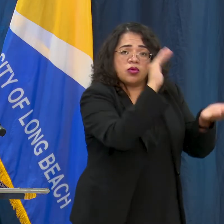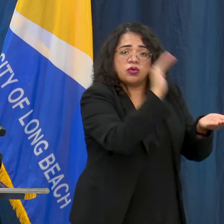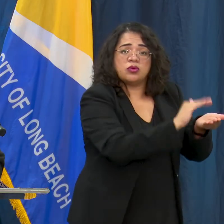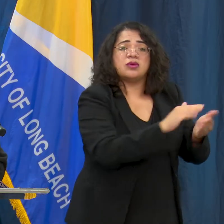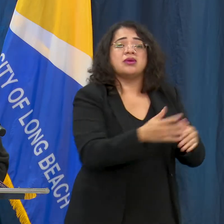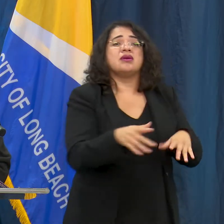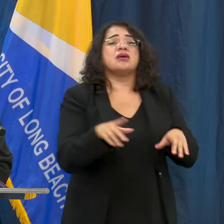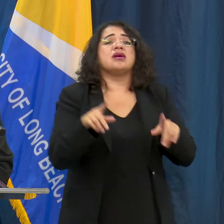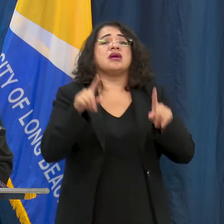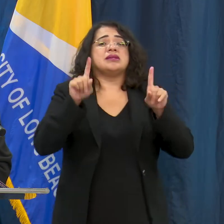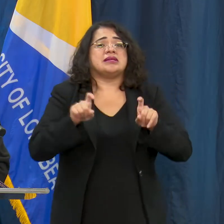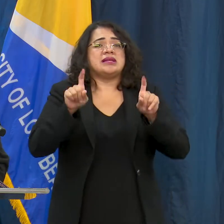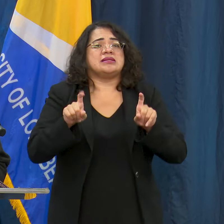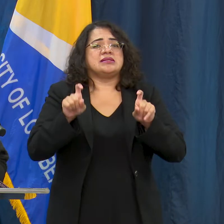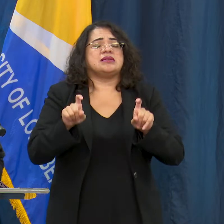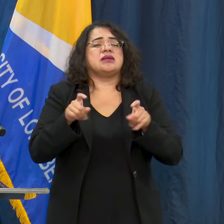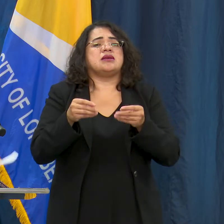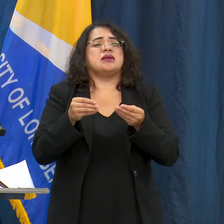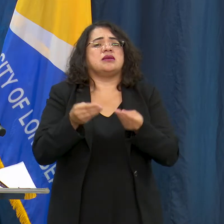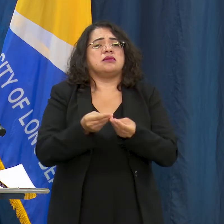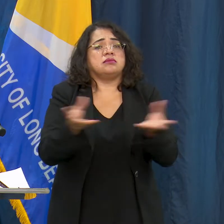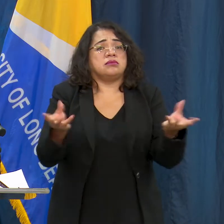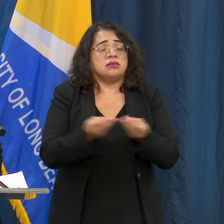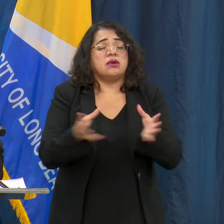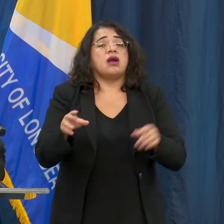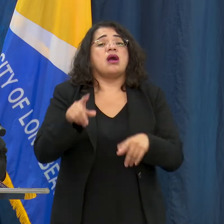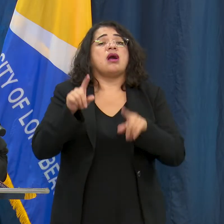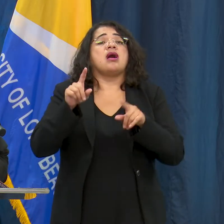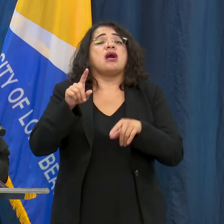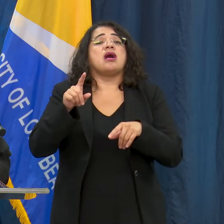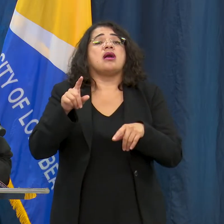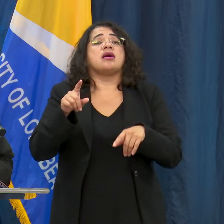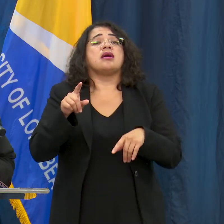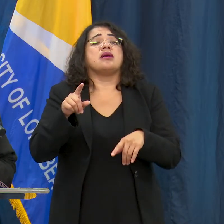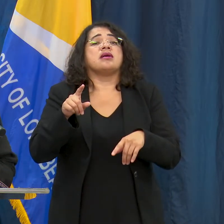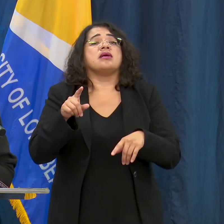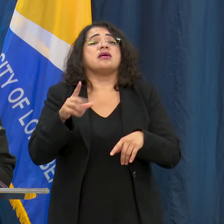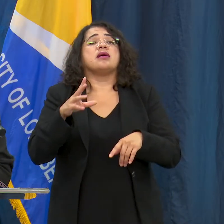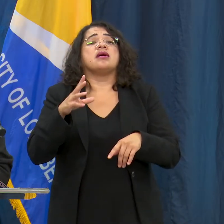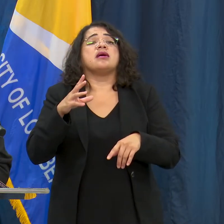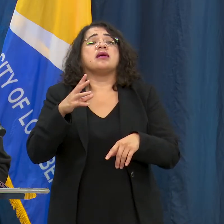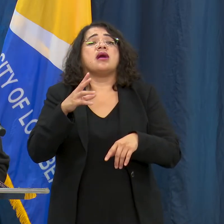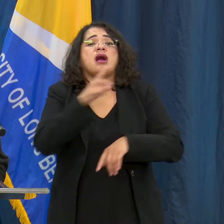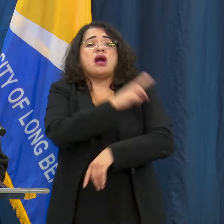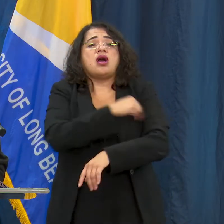priva Yali odda hospital area instalaciones infirmary especially